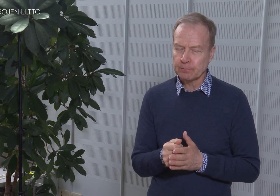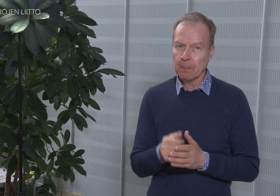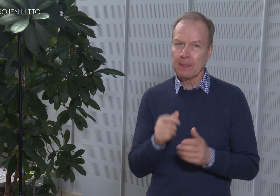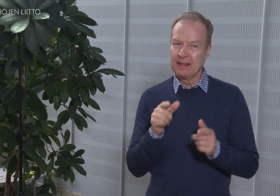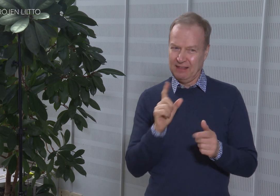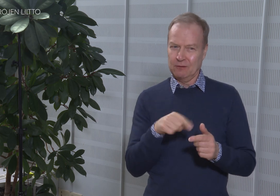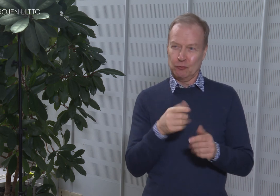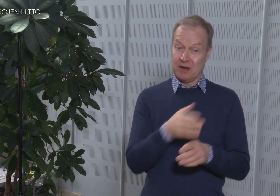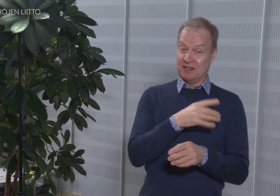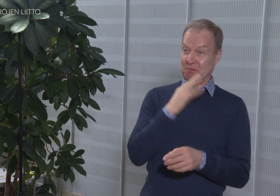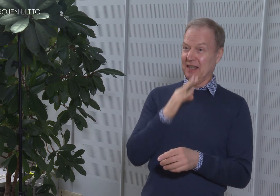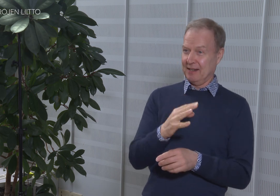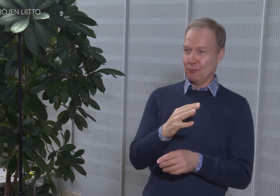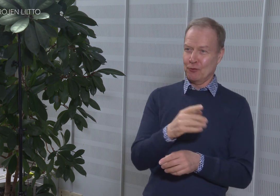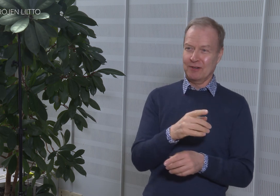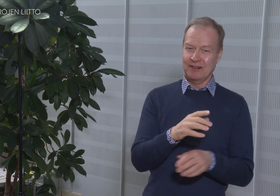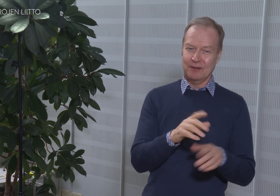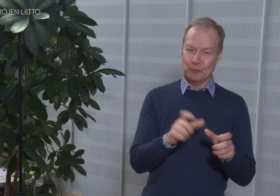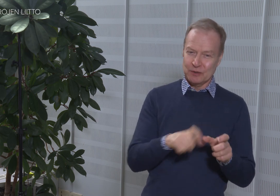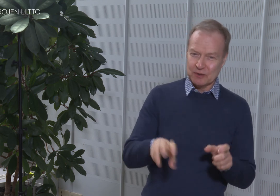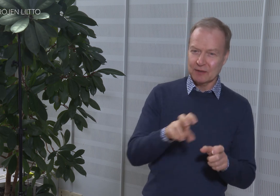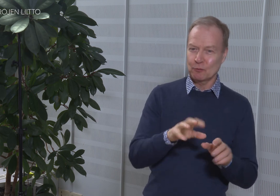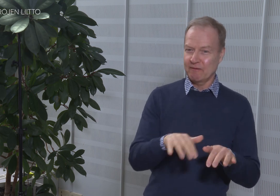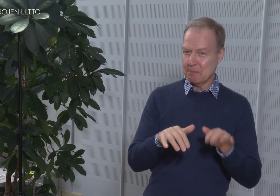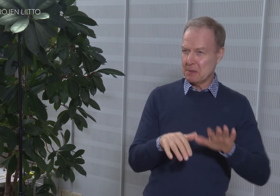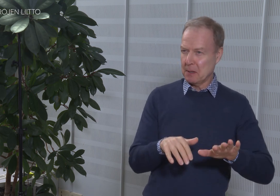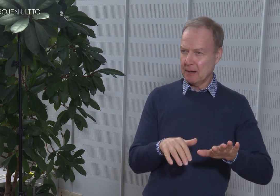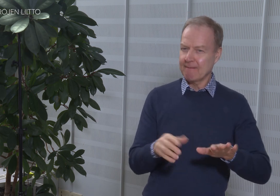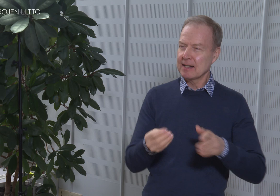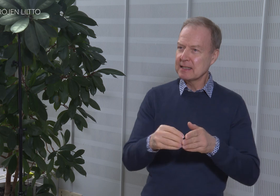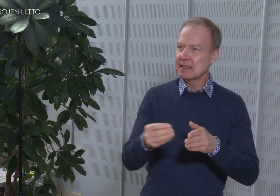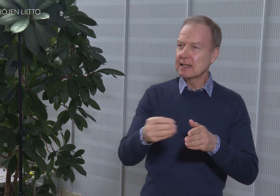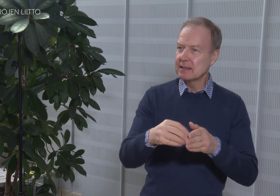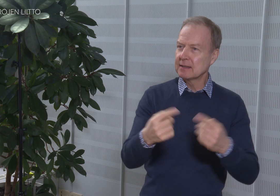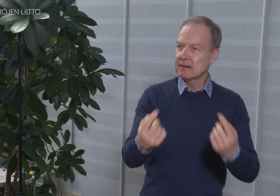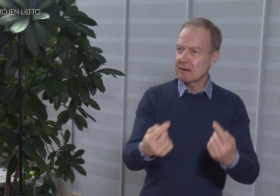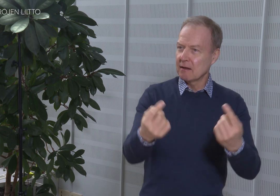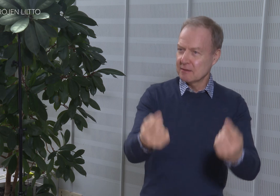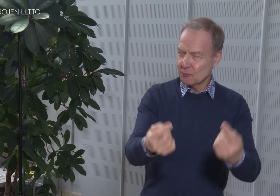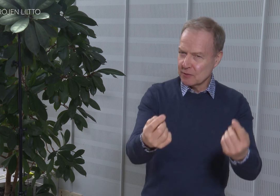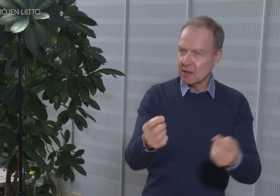Kuten aiemmin sanoin yhdistyskiertueesta ja siitä, - kuinka näimme tarpeelliseksi järjestää niitä lisää, -